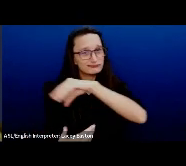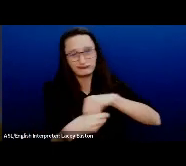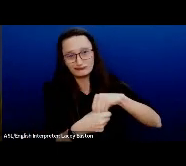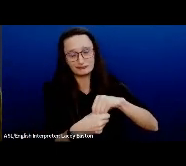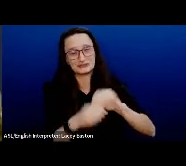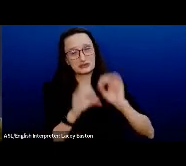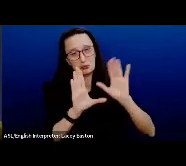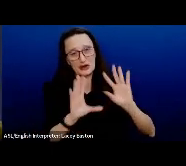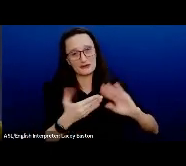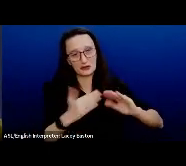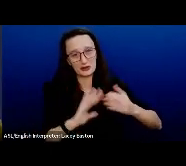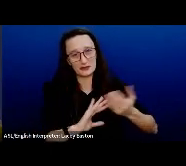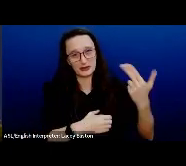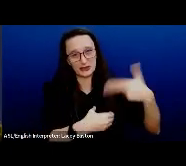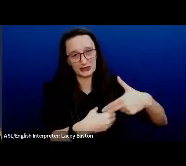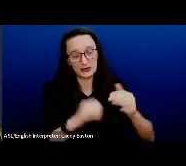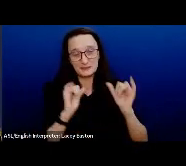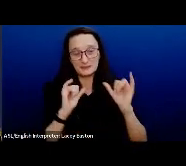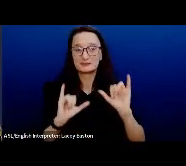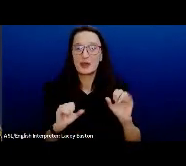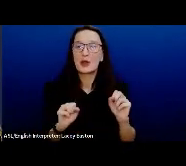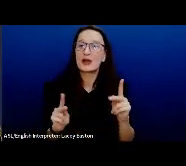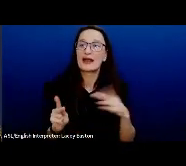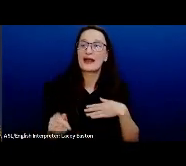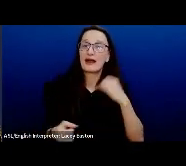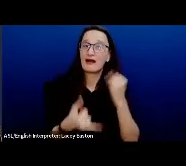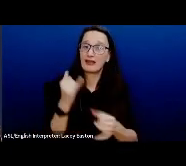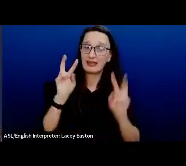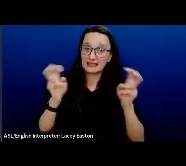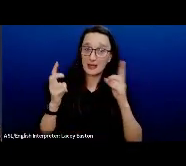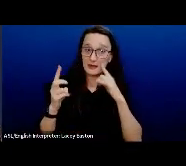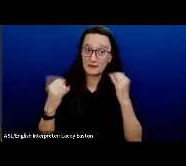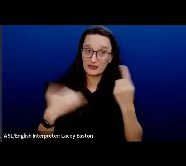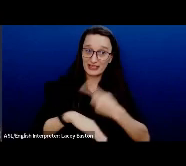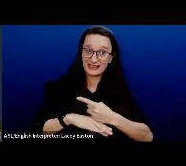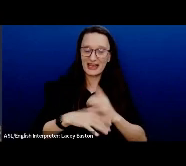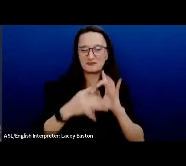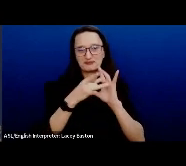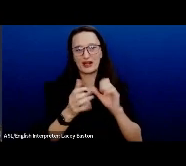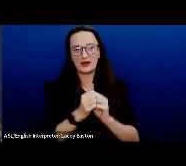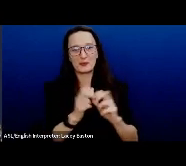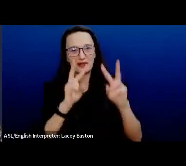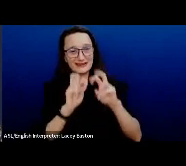nuestro último tema del día es sobre las evaluaciones, así que pasemos a las protecciones relacionadas con